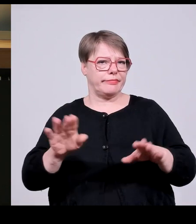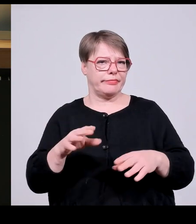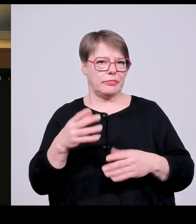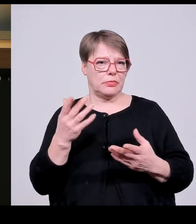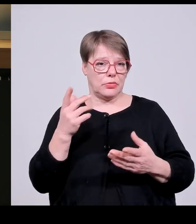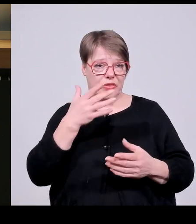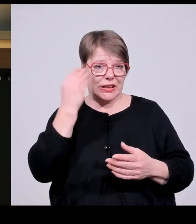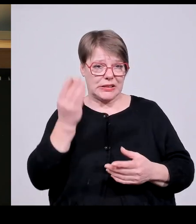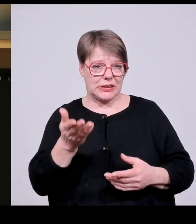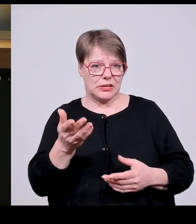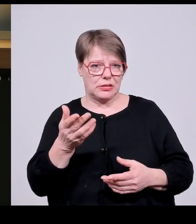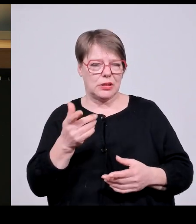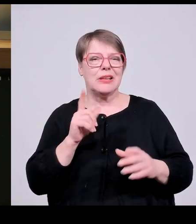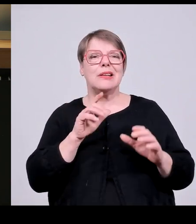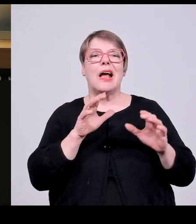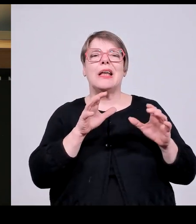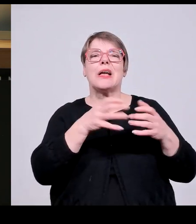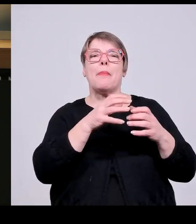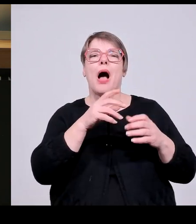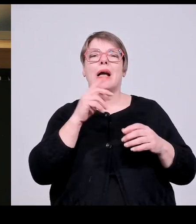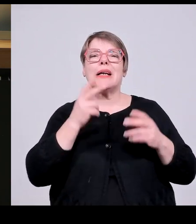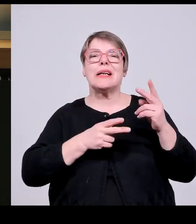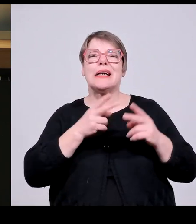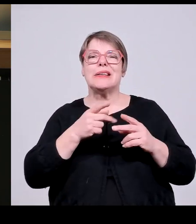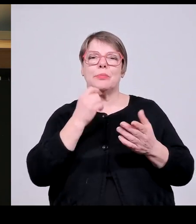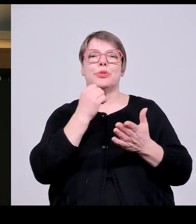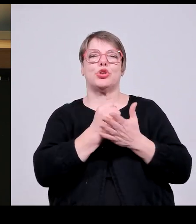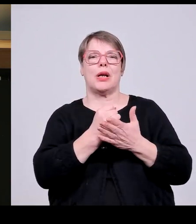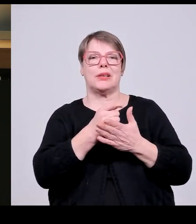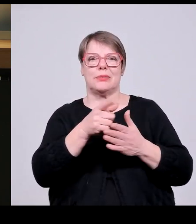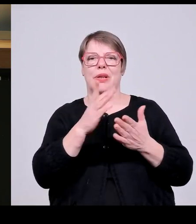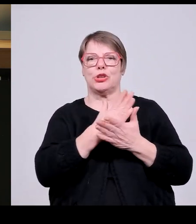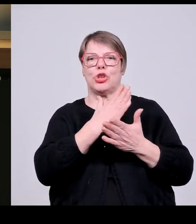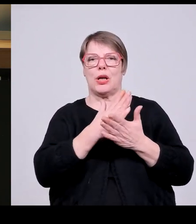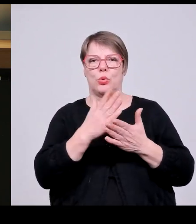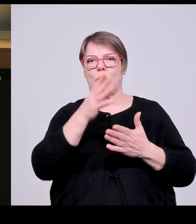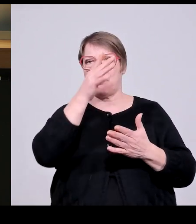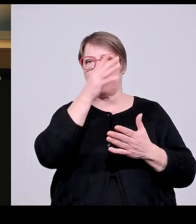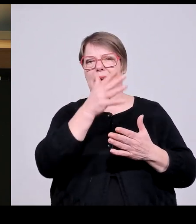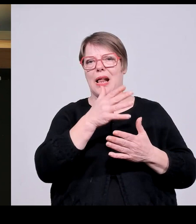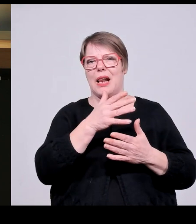Gaskonzession mehr hat. Diese Strategie ist Krachen gescheitert und vom Bundesgerichtshof beendet worden.